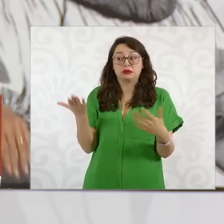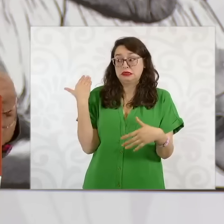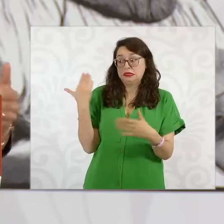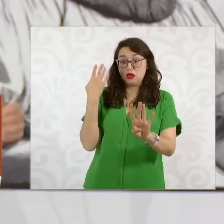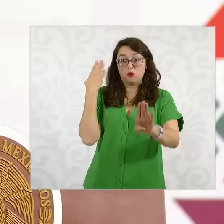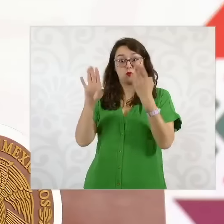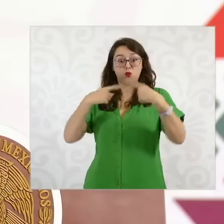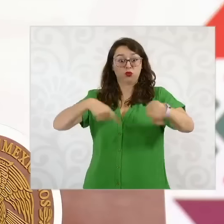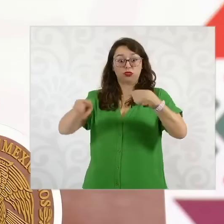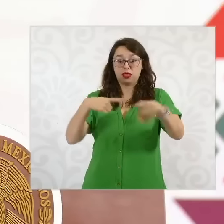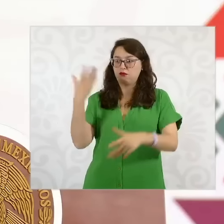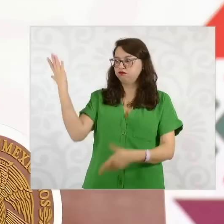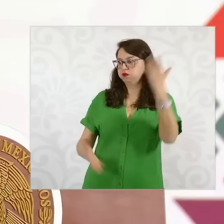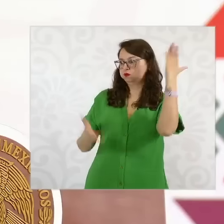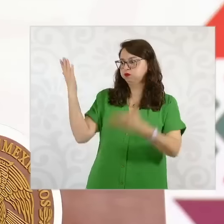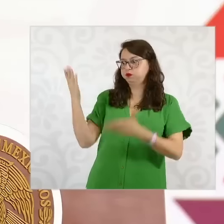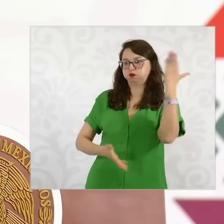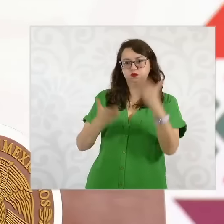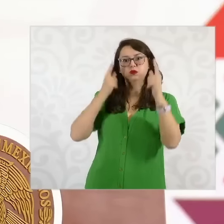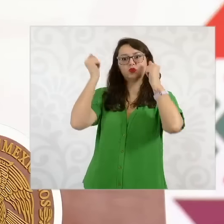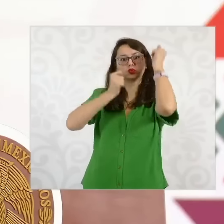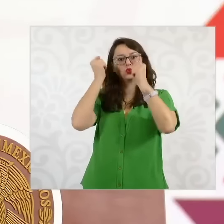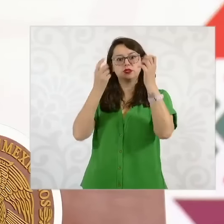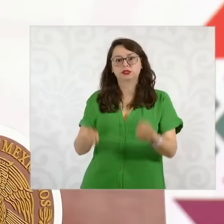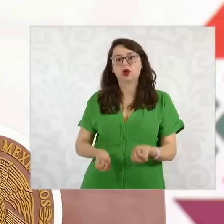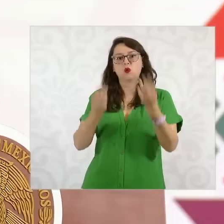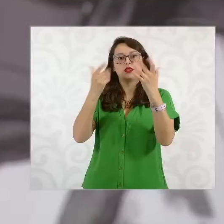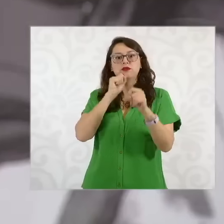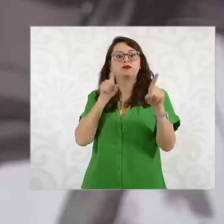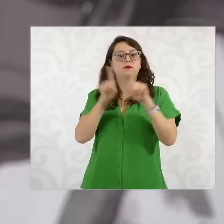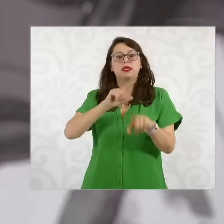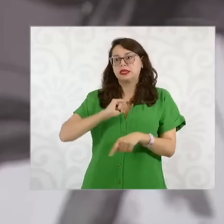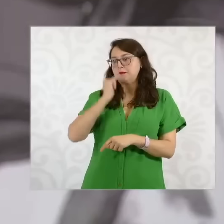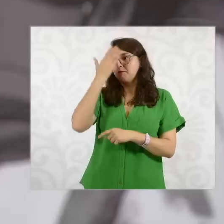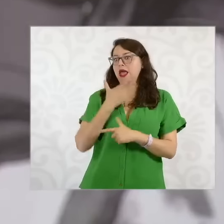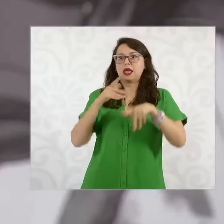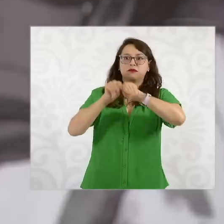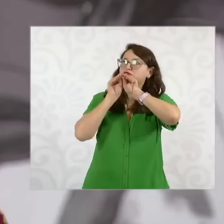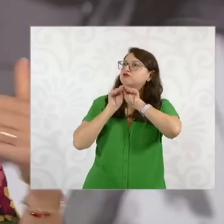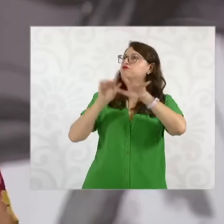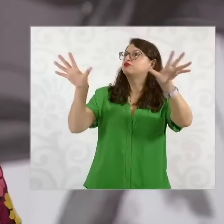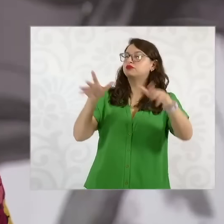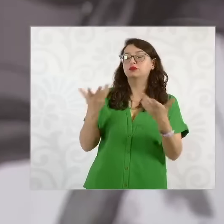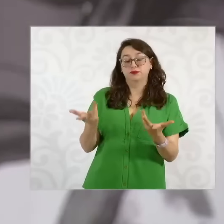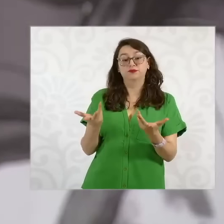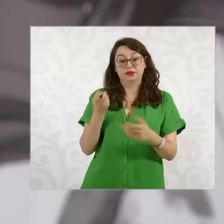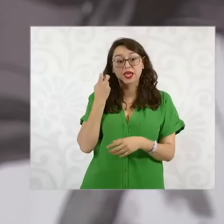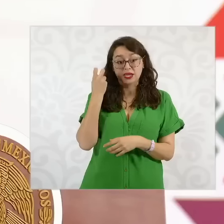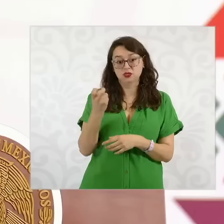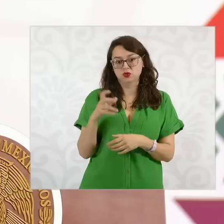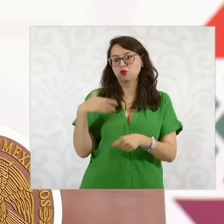y el impacto del mundial en la imagen de México en el mundo que fortalece la visita